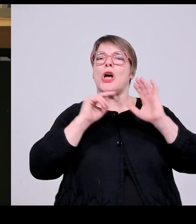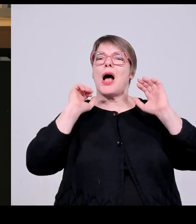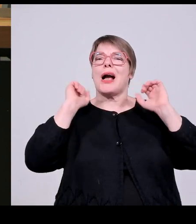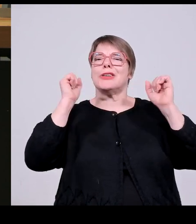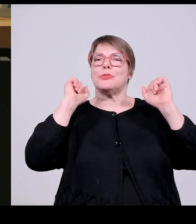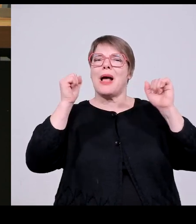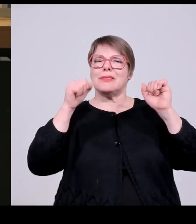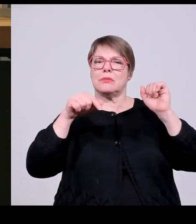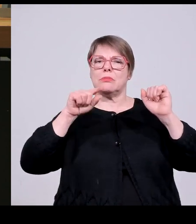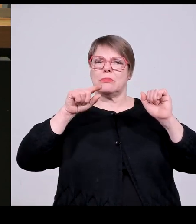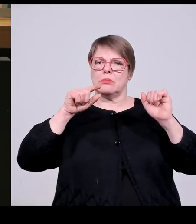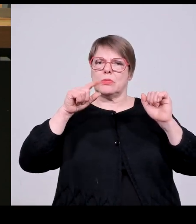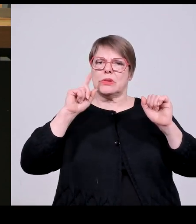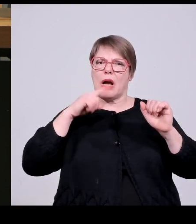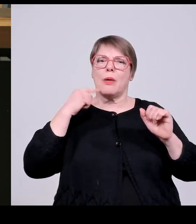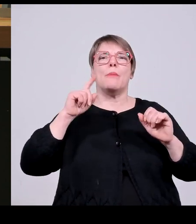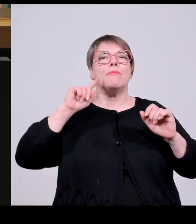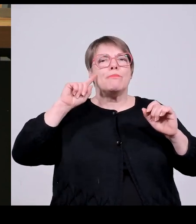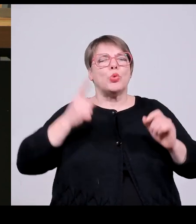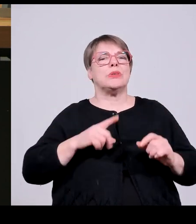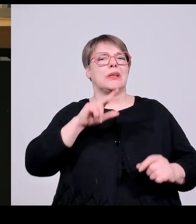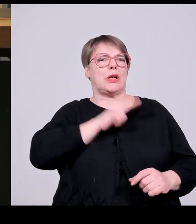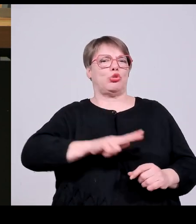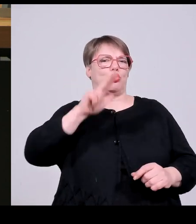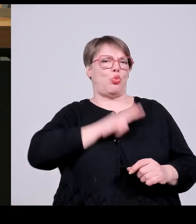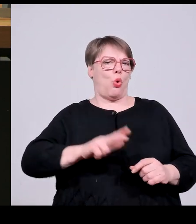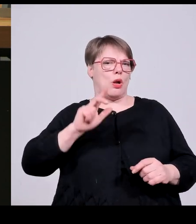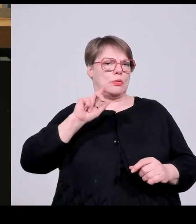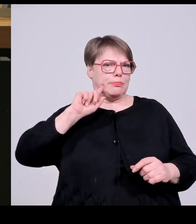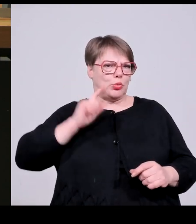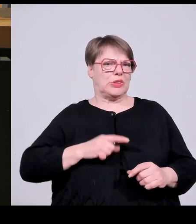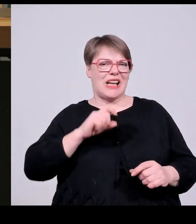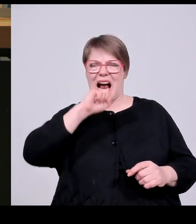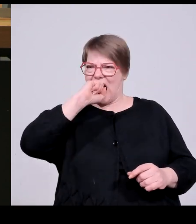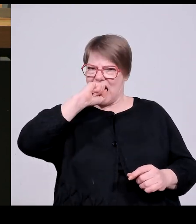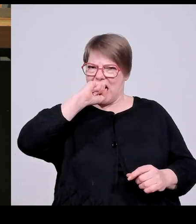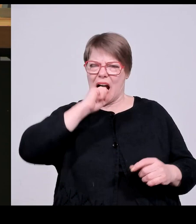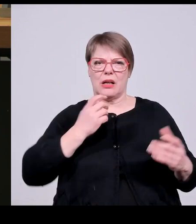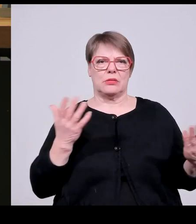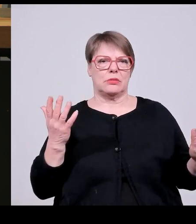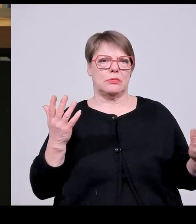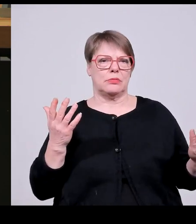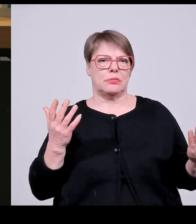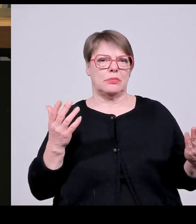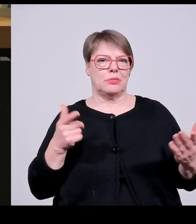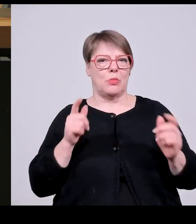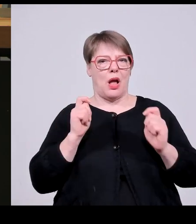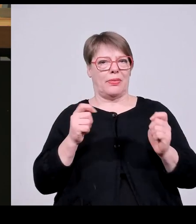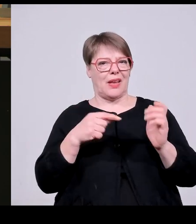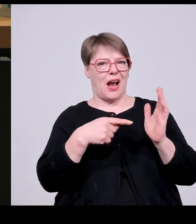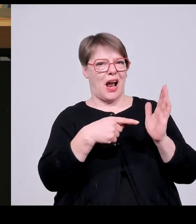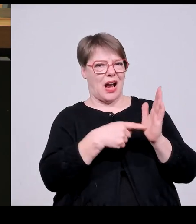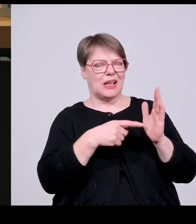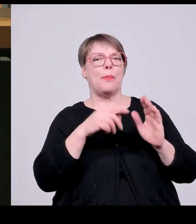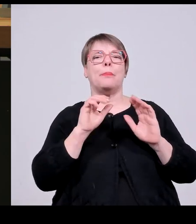Als ich 2001 Bezirksverordneten Tempelhof Schöneberg wurde irgendwann kulturpolitische Sprecherin meiner Fraktion, später Vorsitzendes